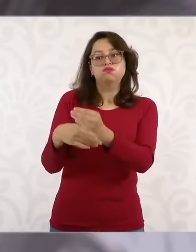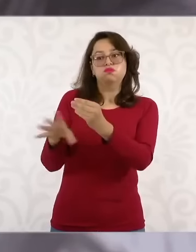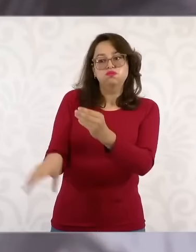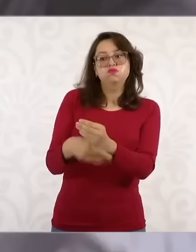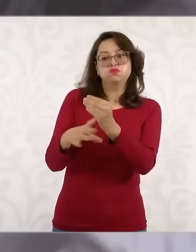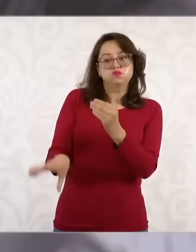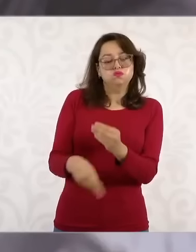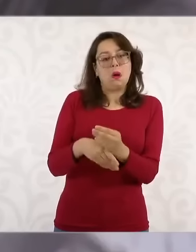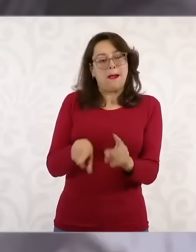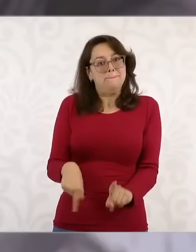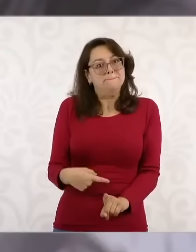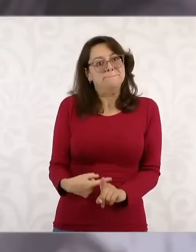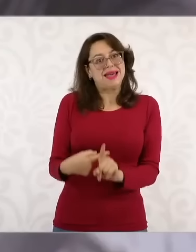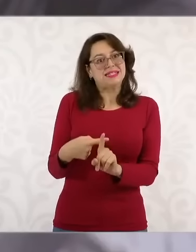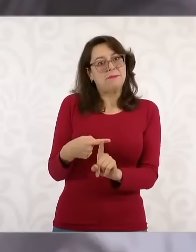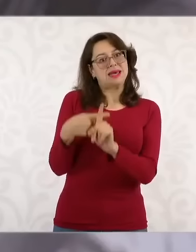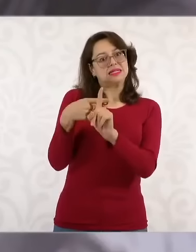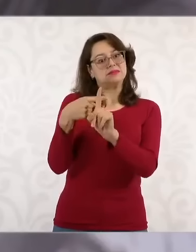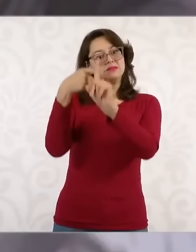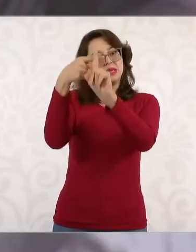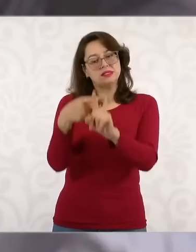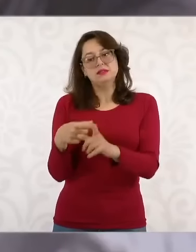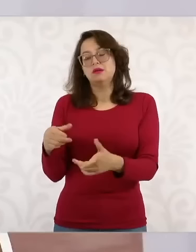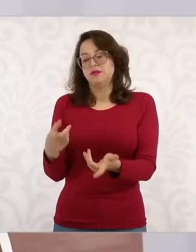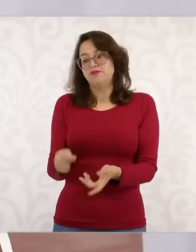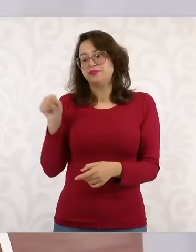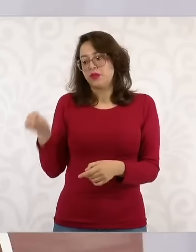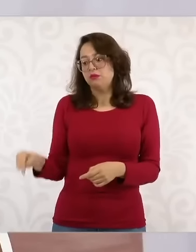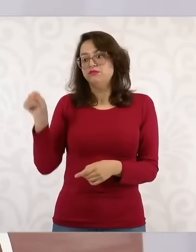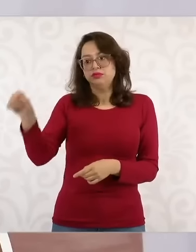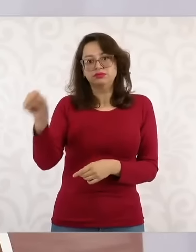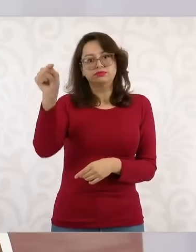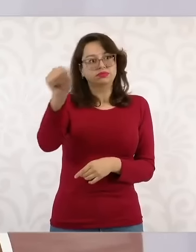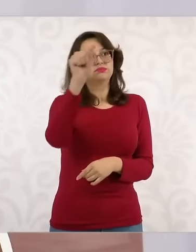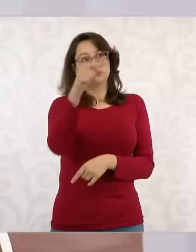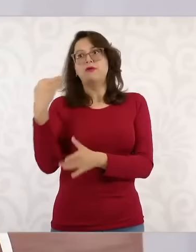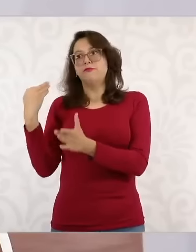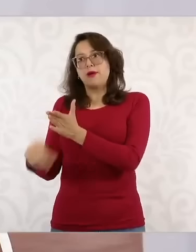de generación que se requiere en todos los puntos donde se requiere. Entonces se complementa tanto